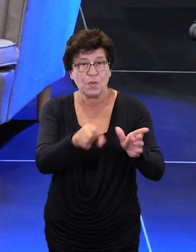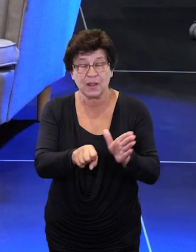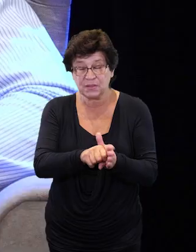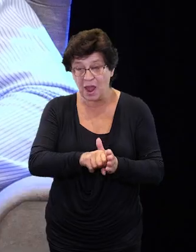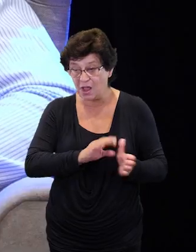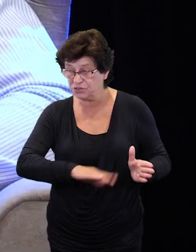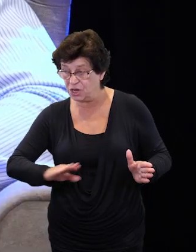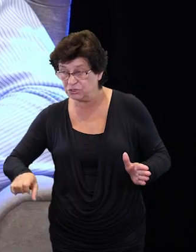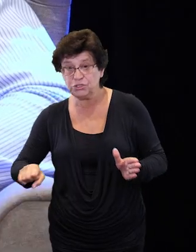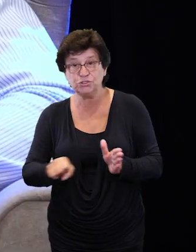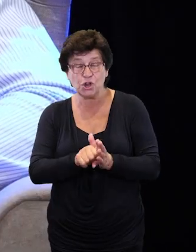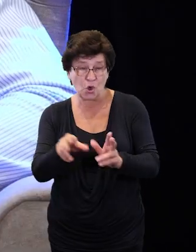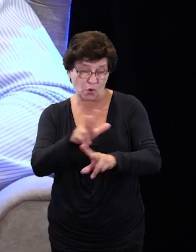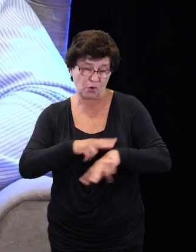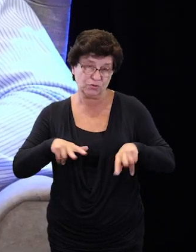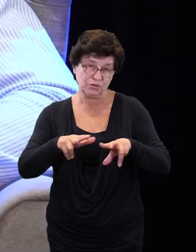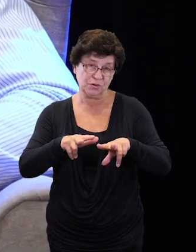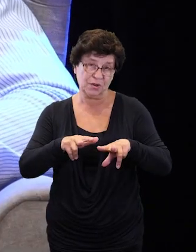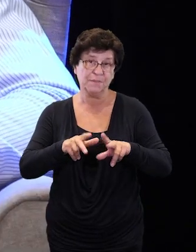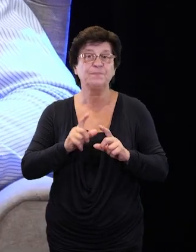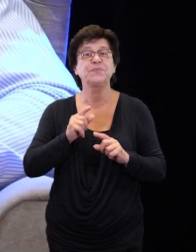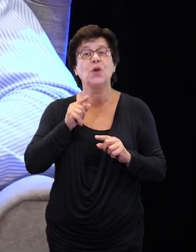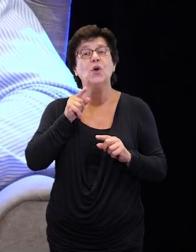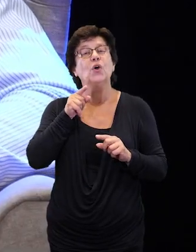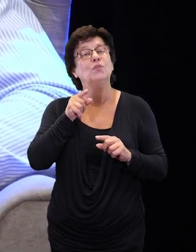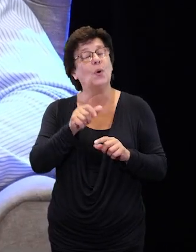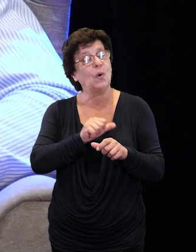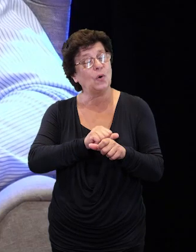To jest właśnie ciekawe, bo to jest, uważam, fajna historia,